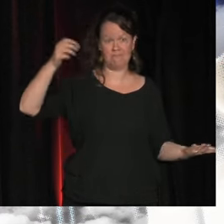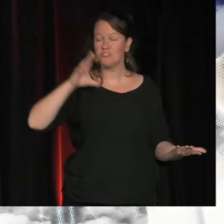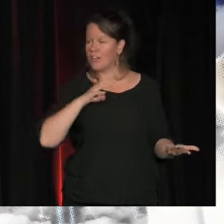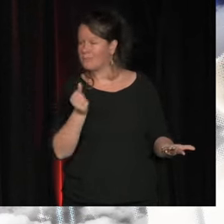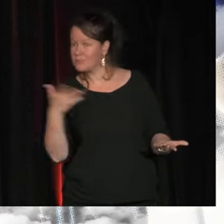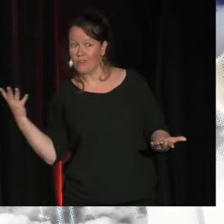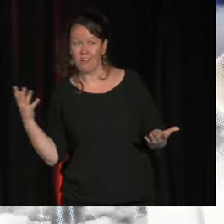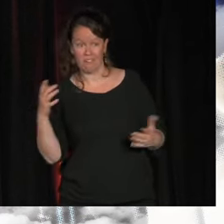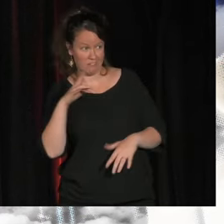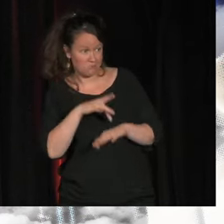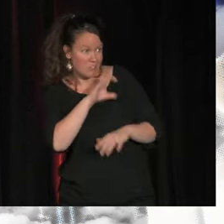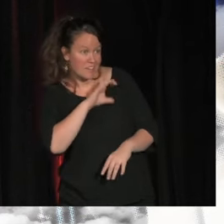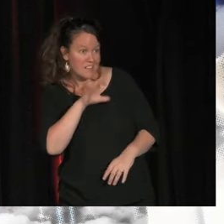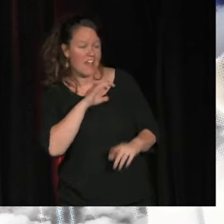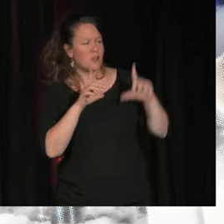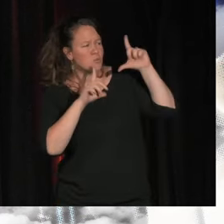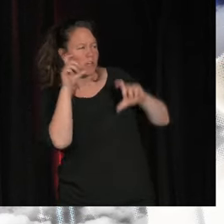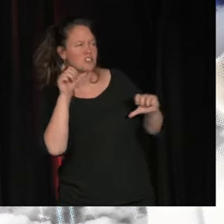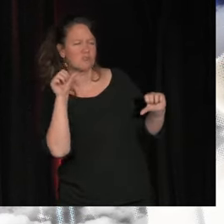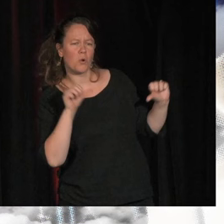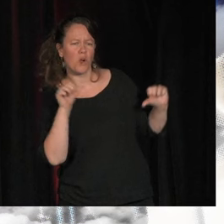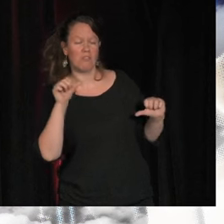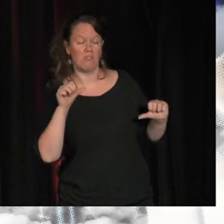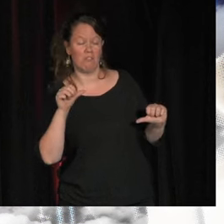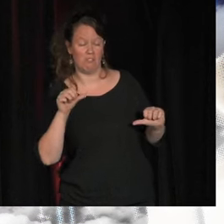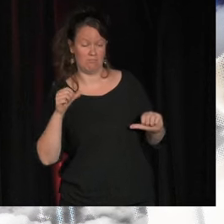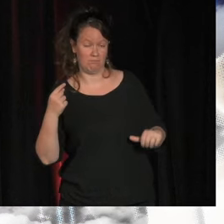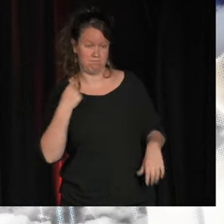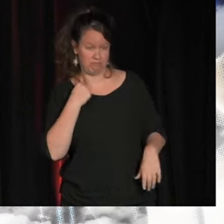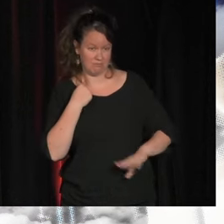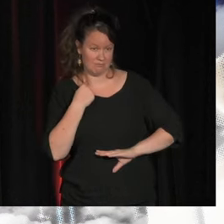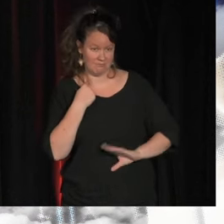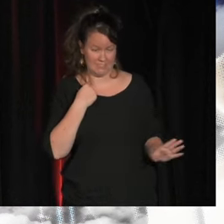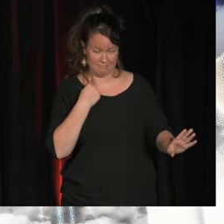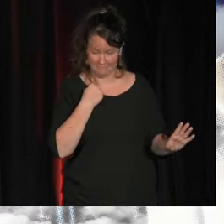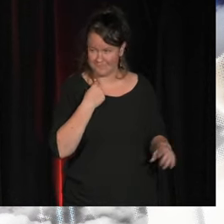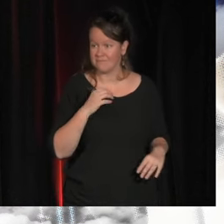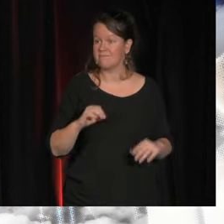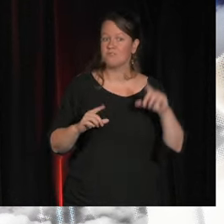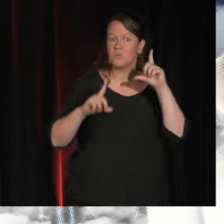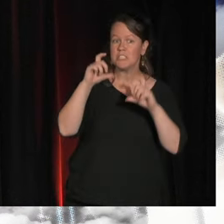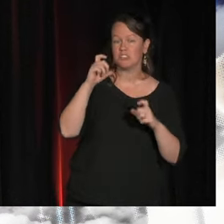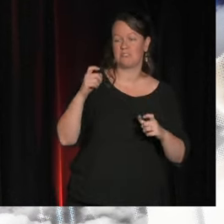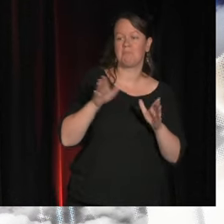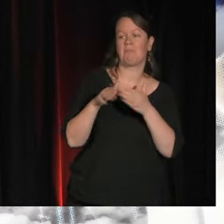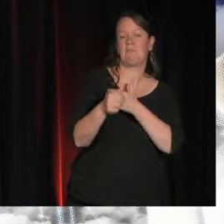se dire : "Twitch, oui on va essayer un peu de les concurrencer", non, tout a foiré. En plus, Twitch… Tu dis : "Amazon, c'est eux", en fait, pas tant que ça parce que